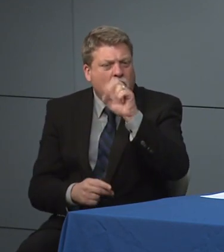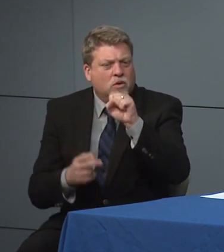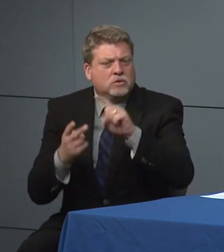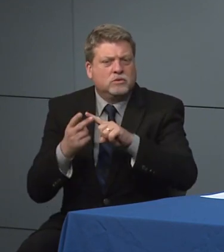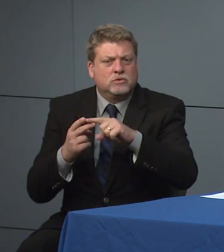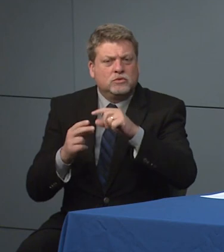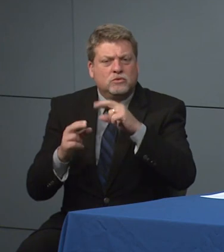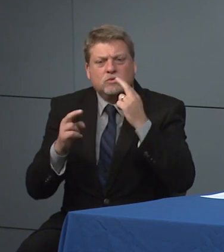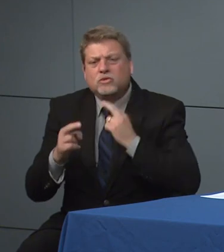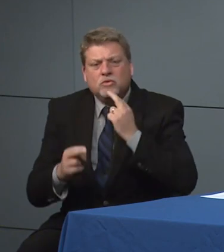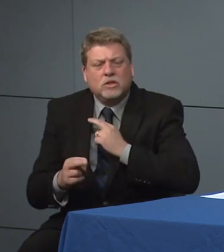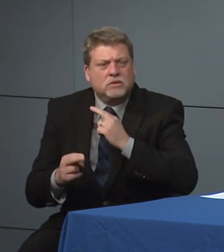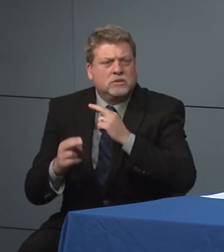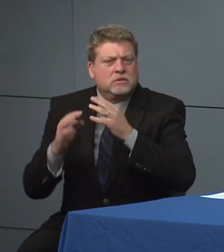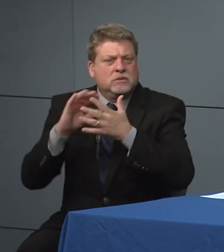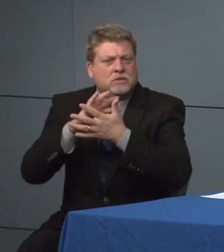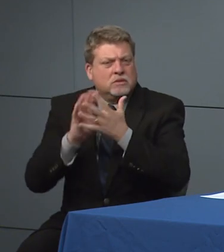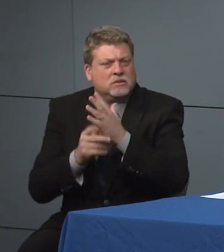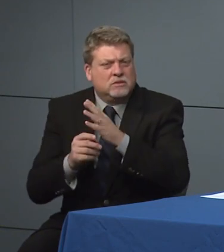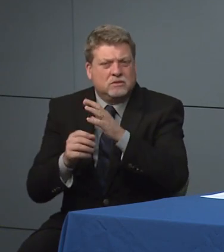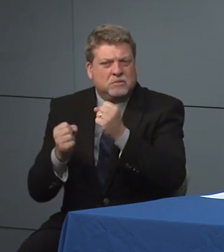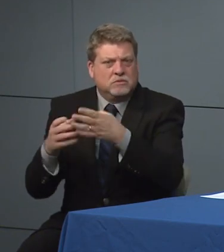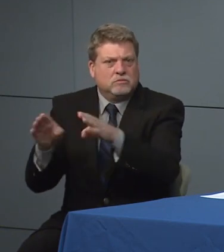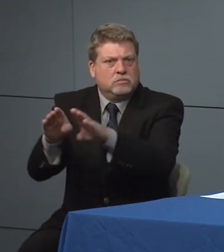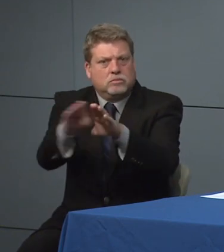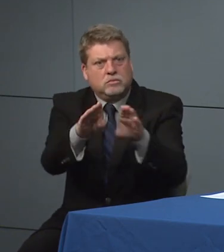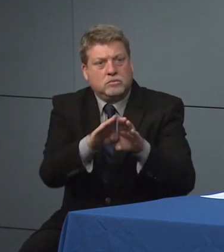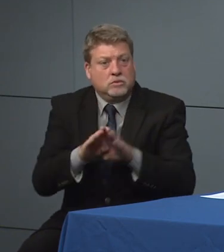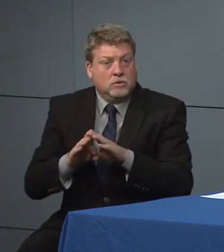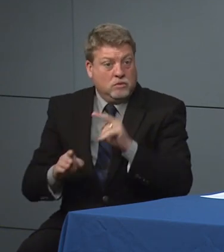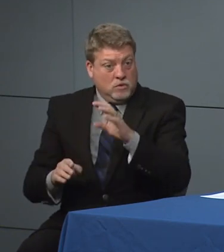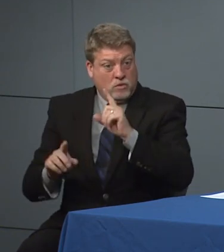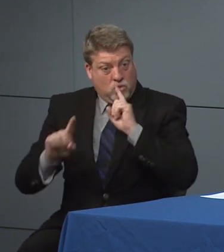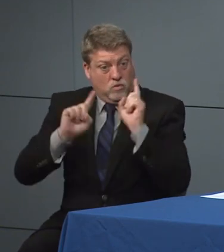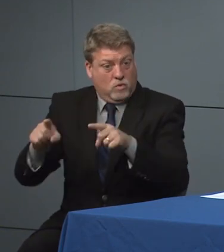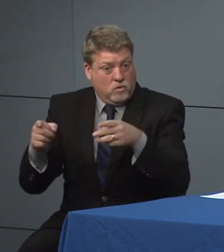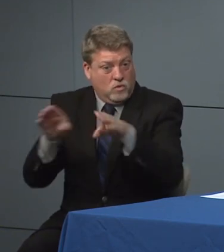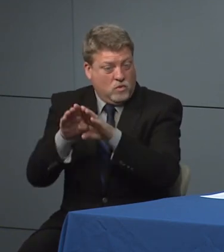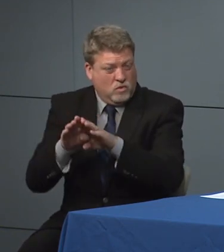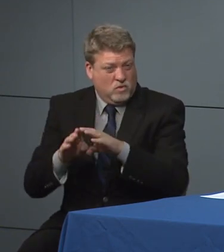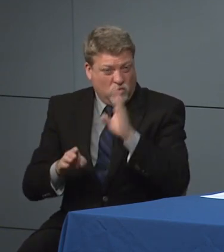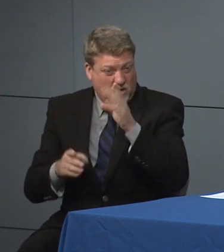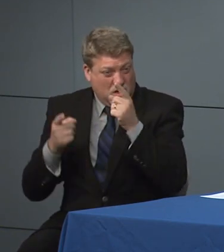Acerca de los bares y restaurantes que estén cerrando